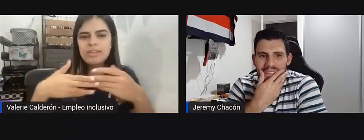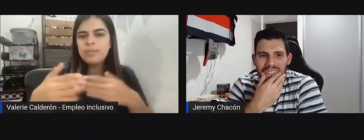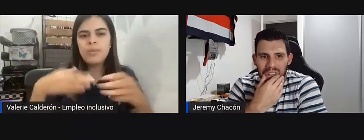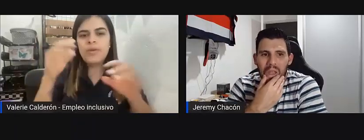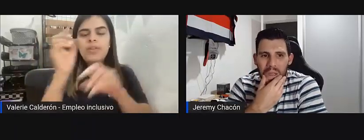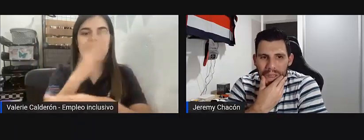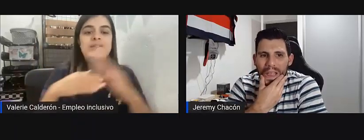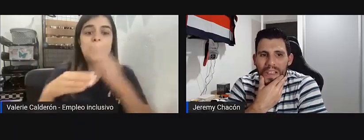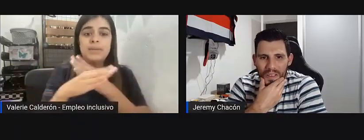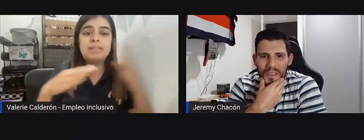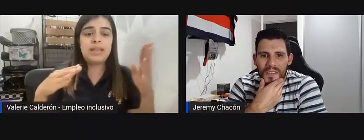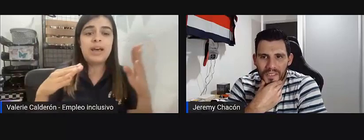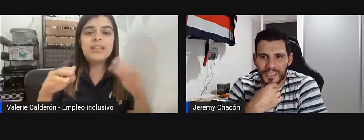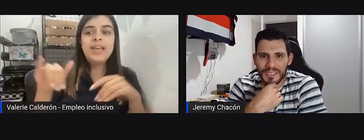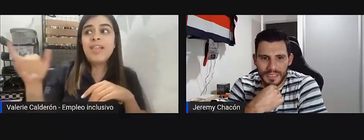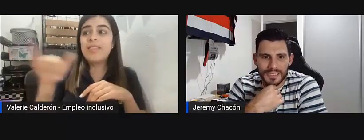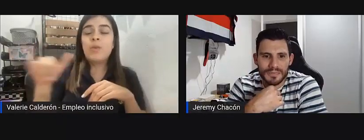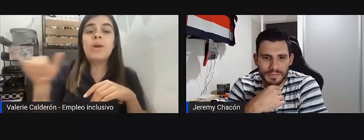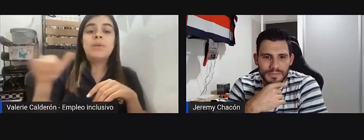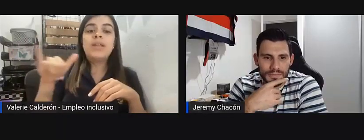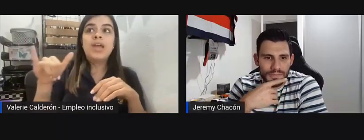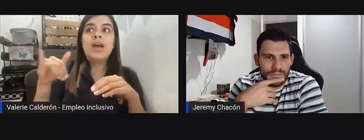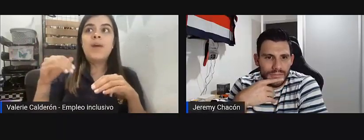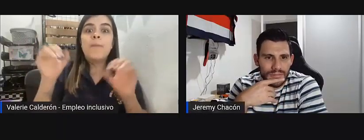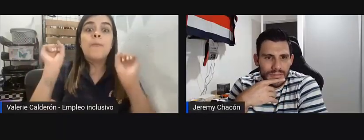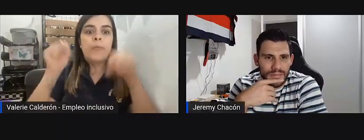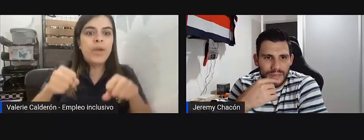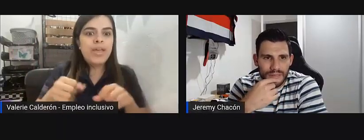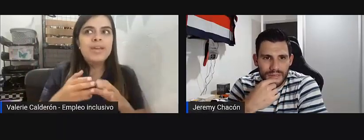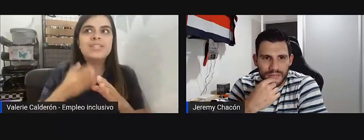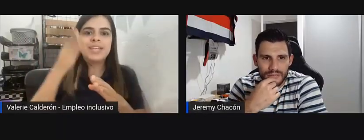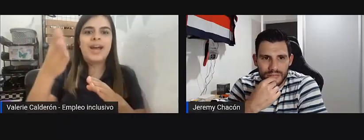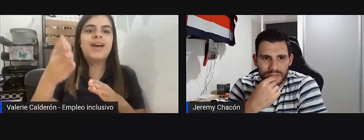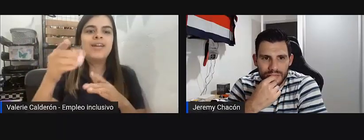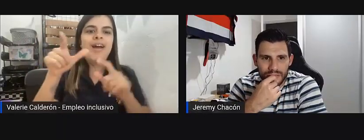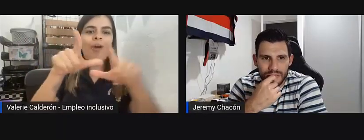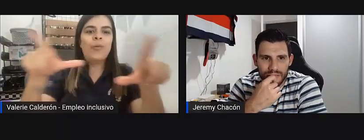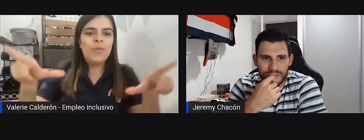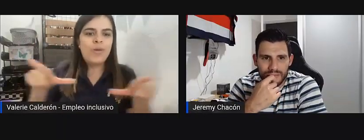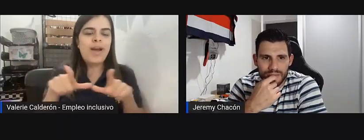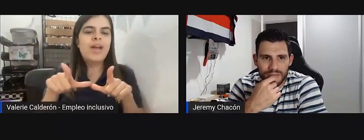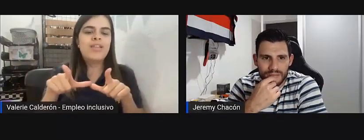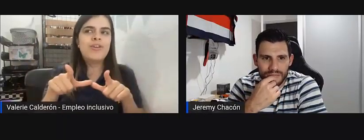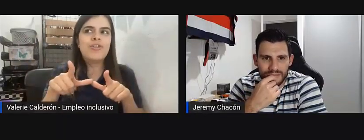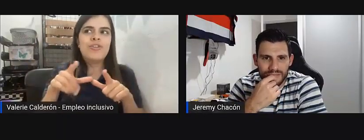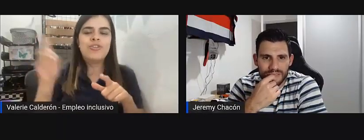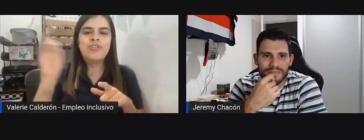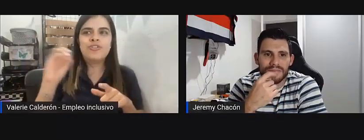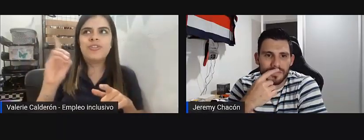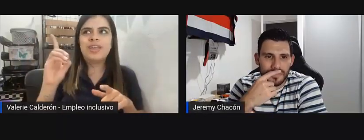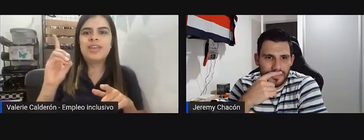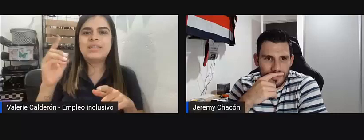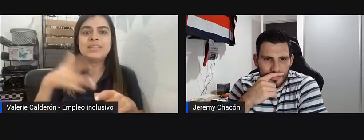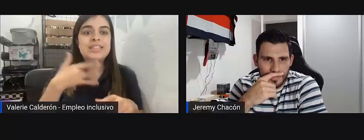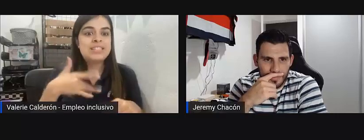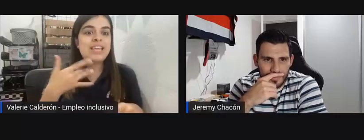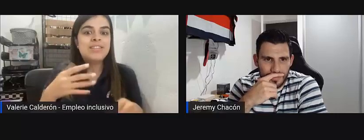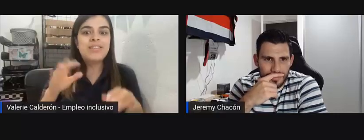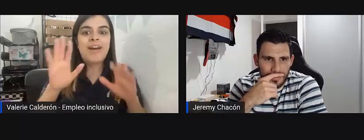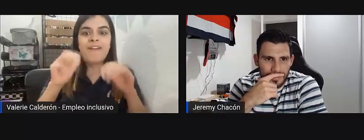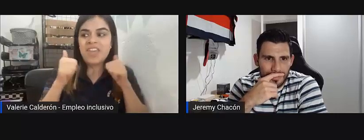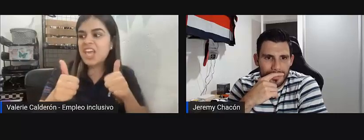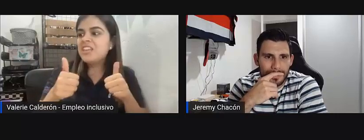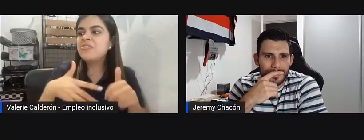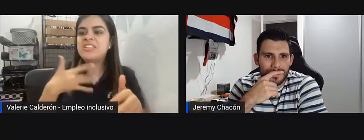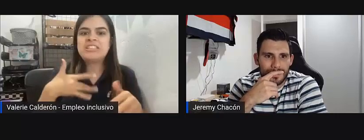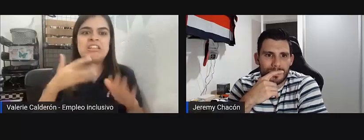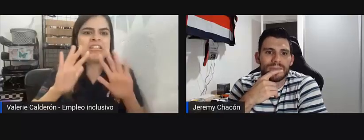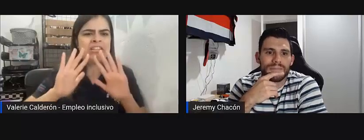tipo de discapacidad de igual manera puede llegar a un lugar donde sí se sienta bien donde se sienta